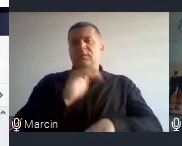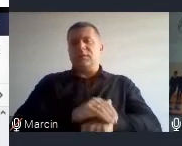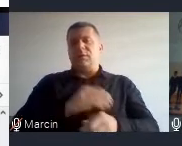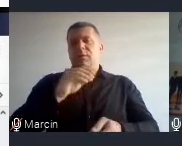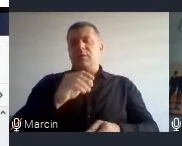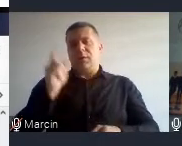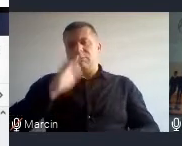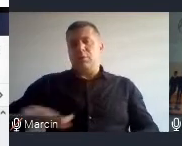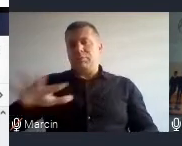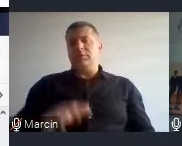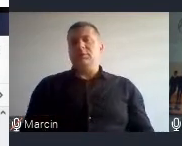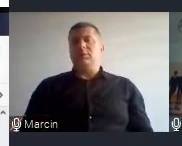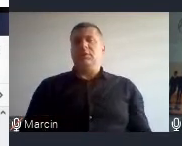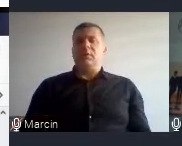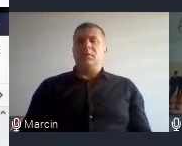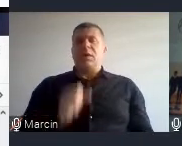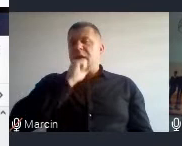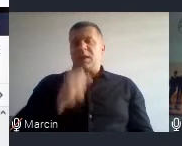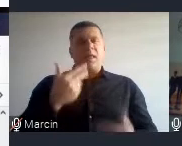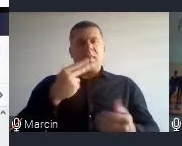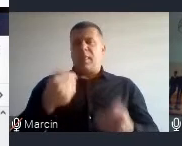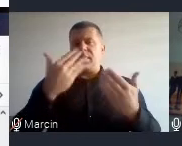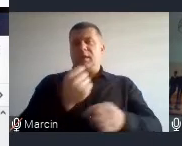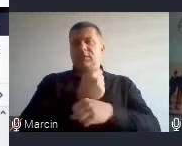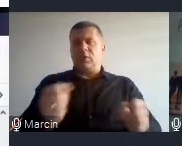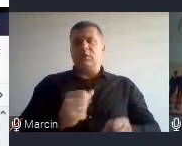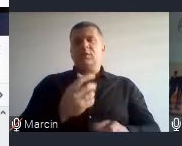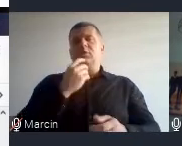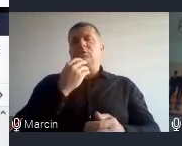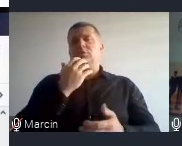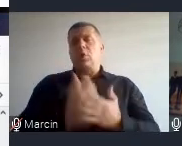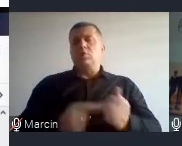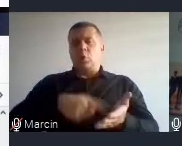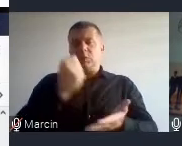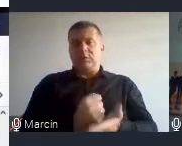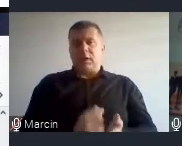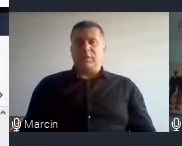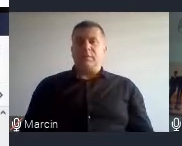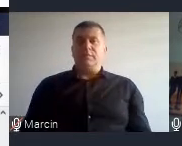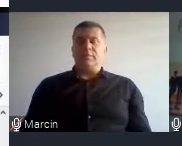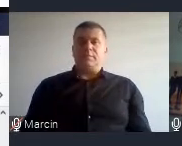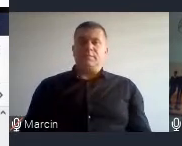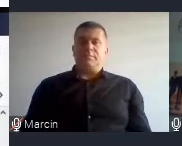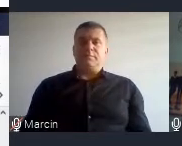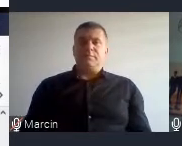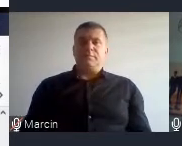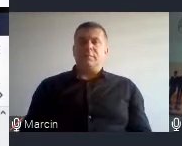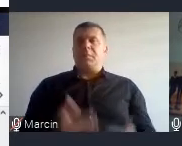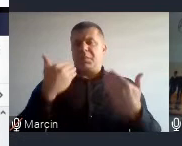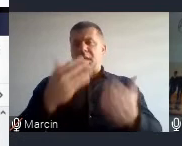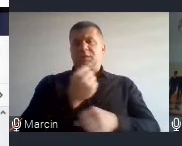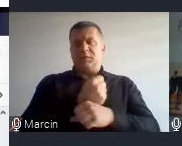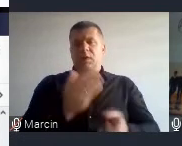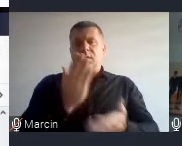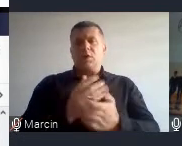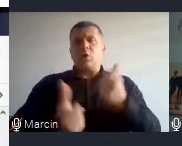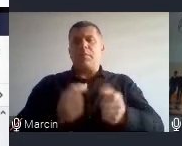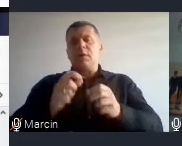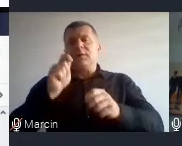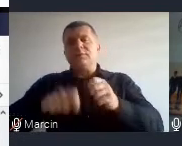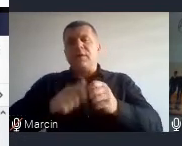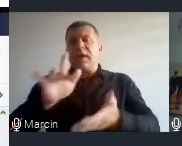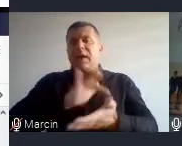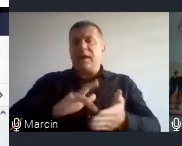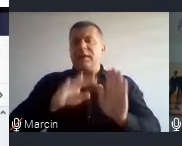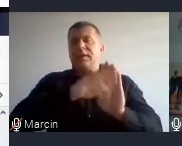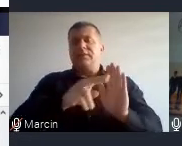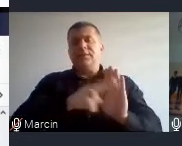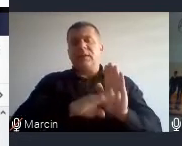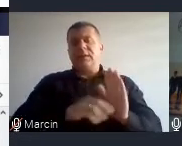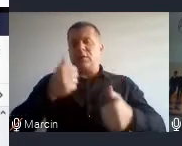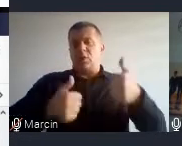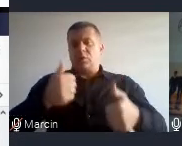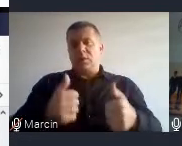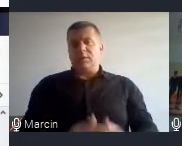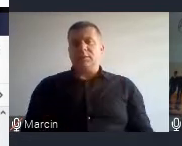Wytyczne kwalifikowalności nigdy nie zwolnią Państwa ze stosowania ustawy, natomiast zwolnią Państwa z rozeznania rynku i zasady konkurencyjności.